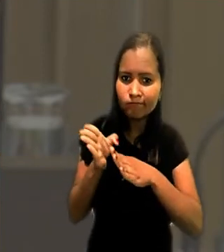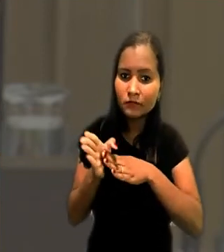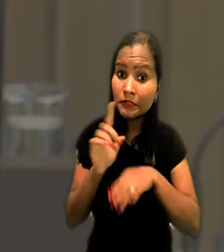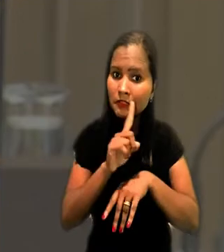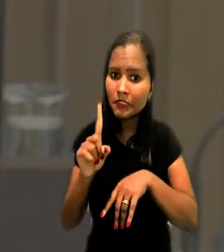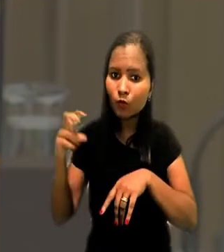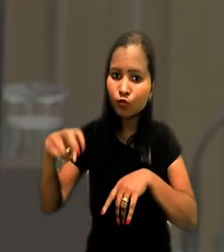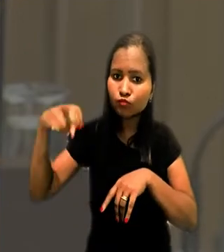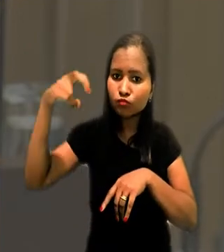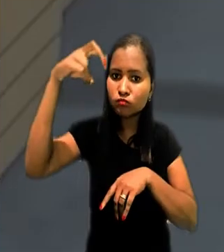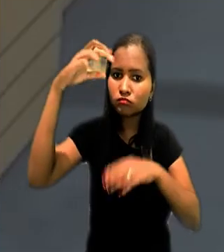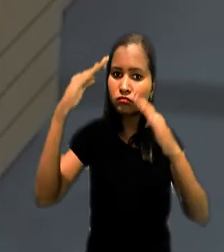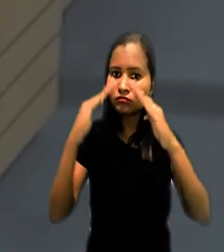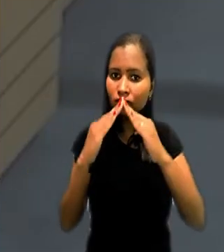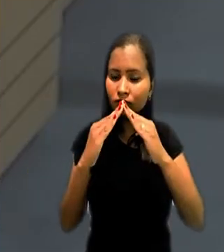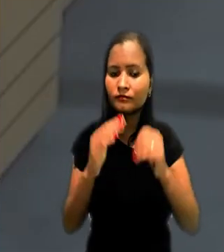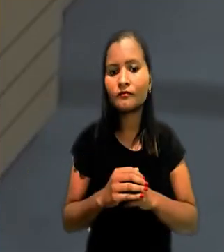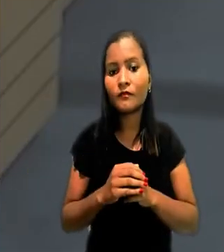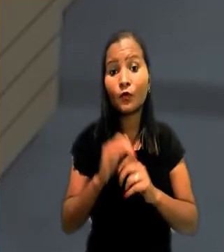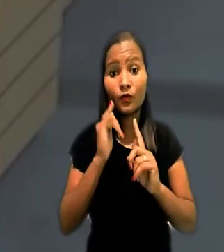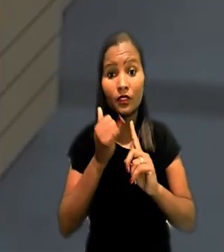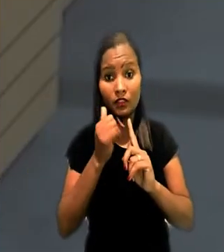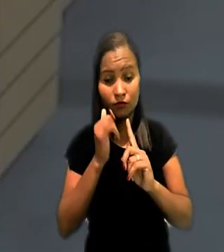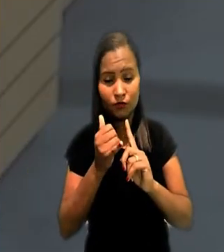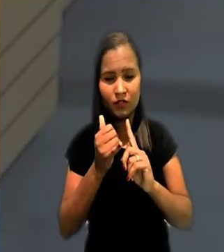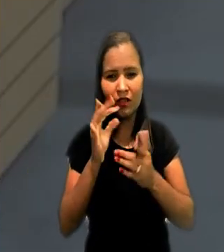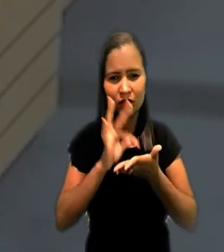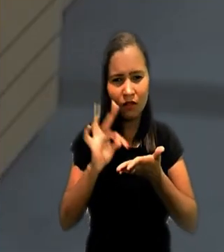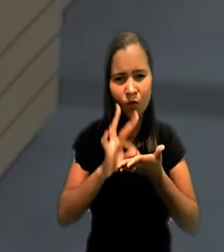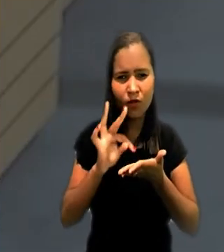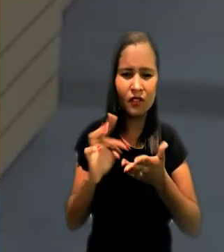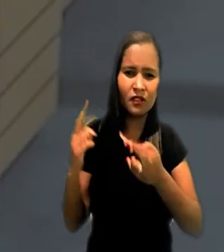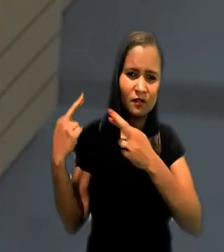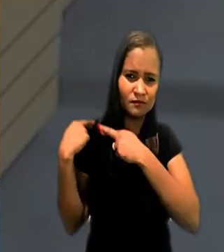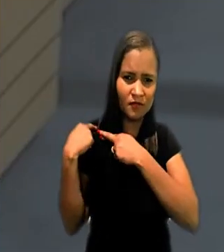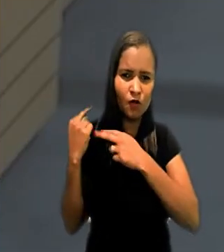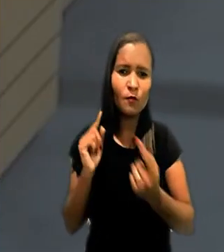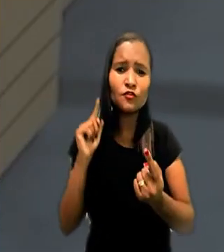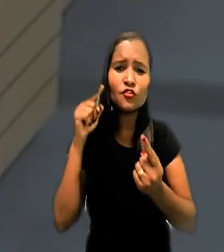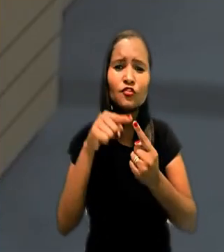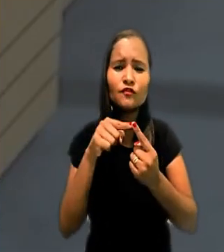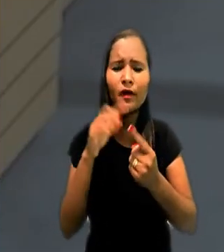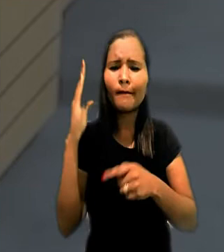não subisse ao telhado. Para o relator, a teoria da responsabilidade objetiva foi mal aplicada,